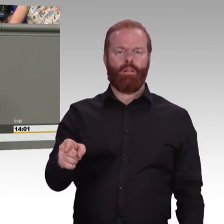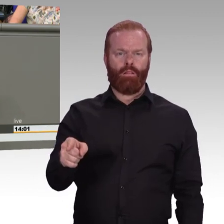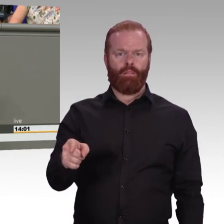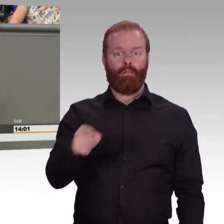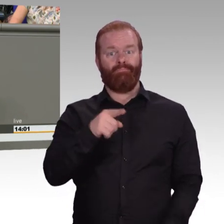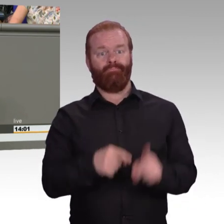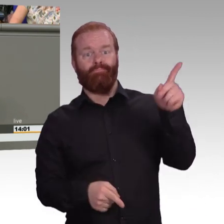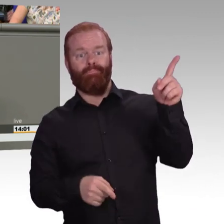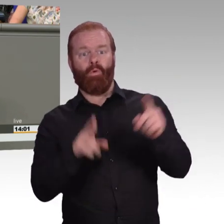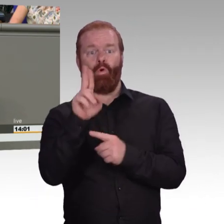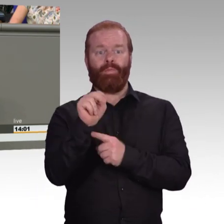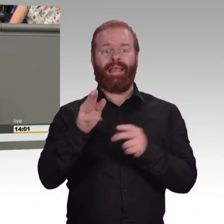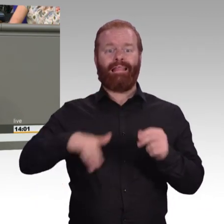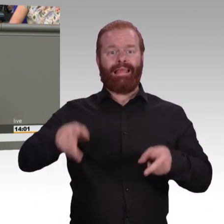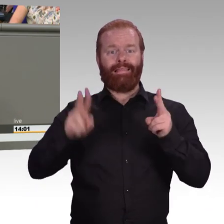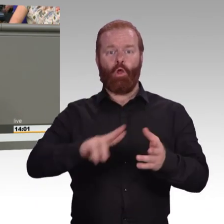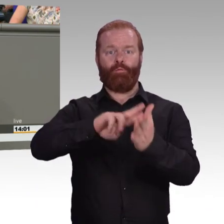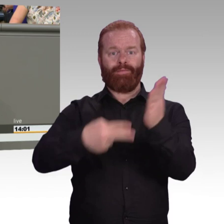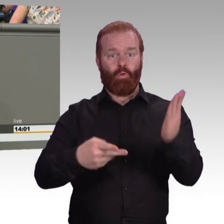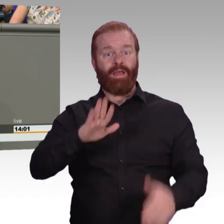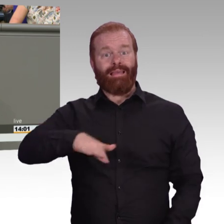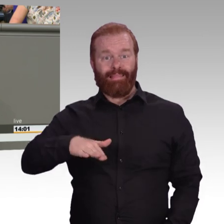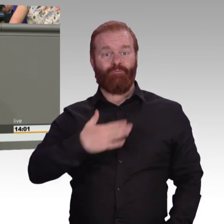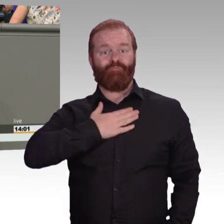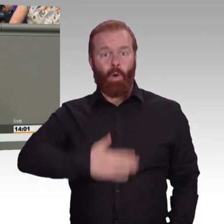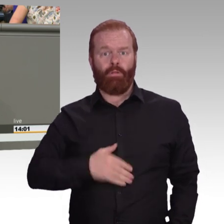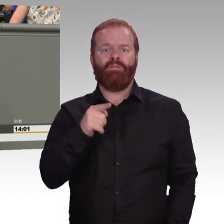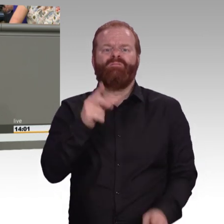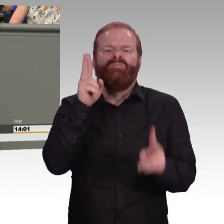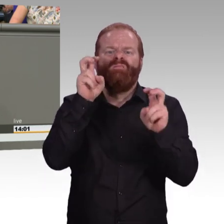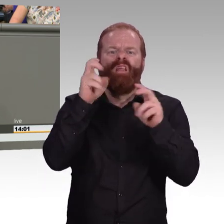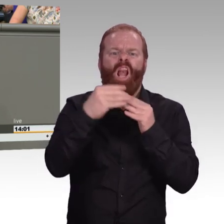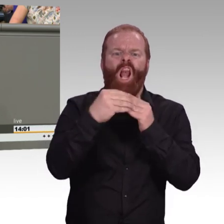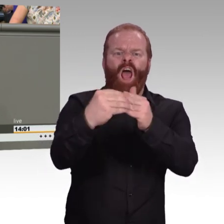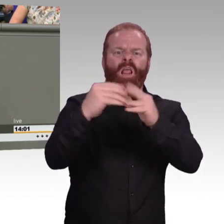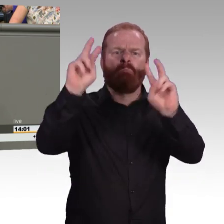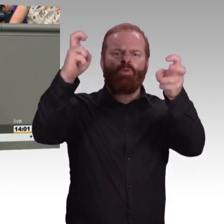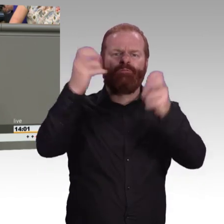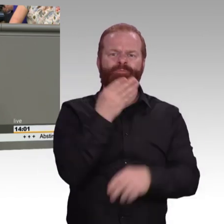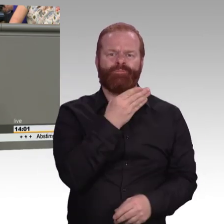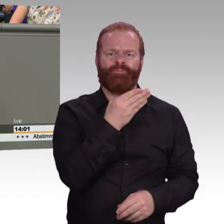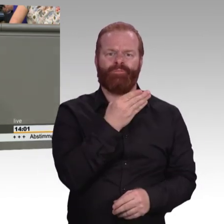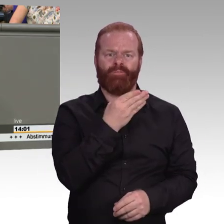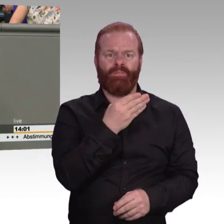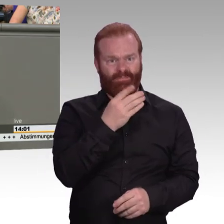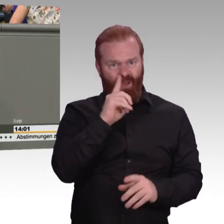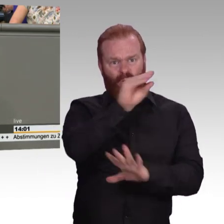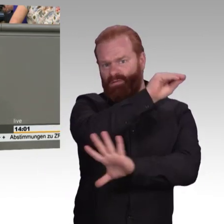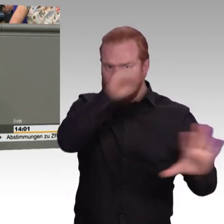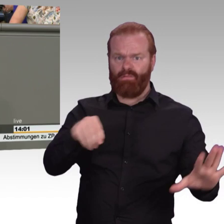es verpflichtet die Gerichte Gesetze verfassungskonform anzuwenden. Dass das Kindeswohl vor allen Dingen gewährleistet ist,